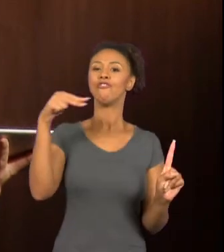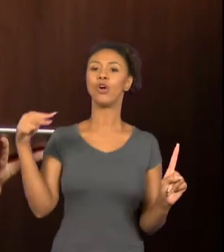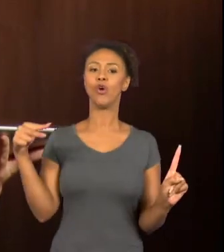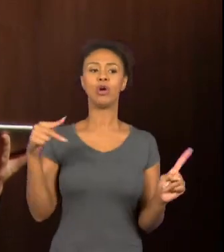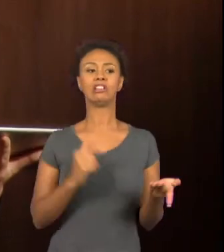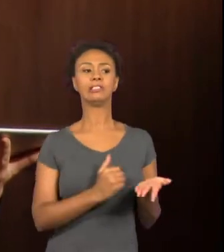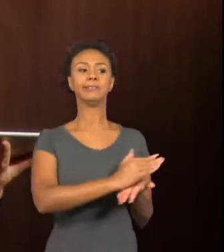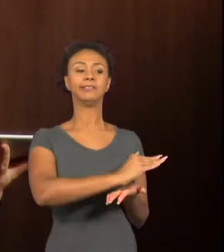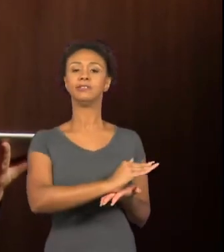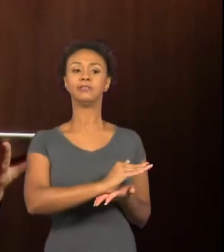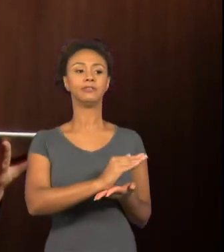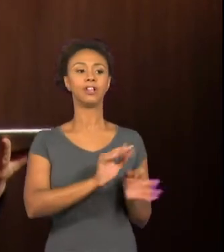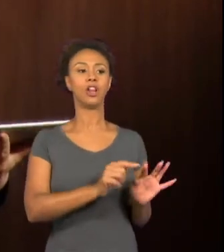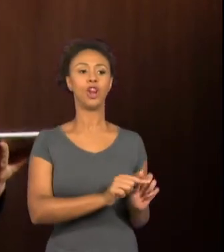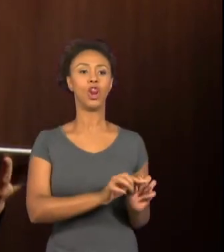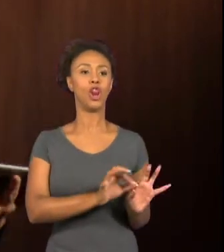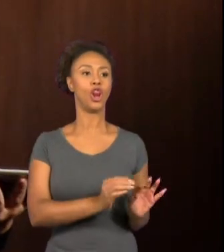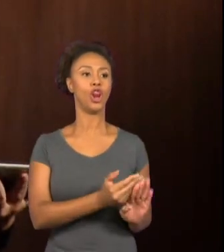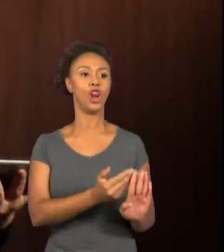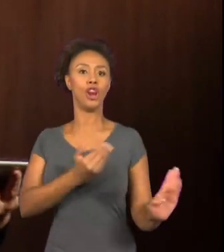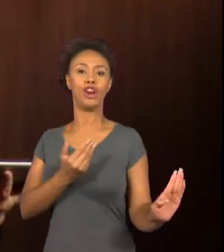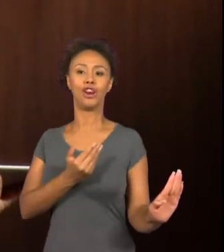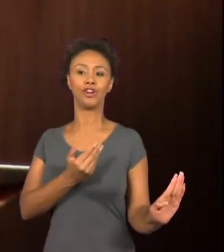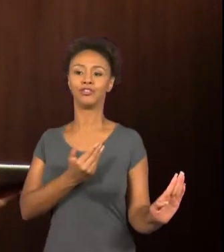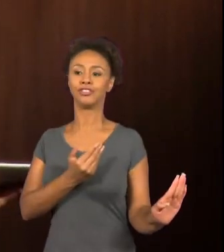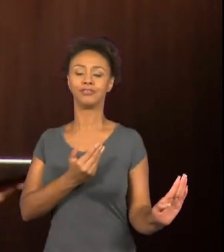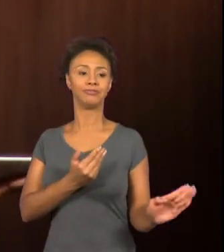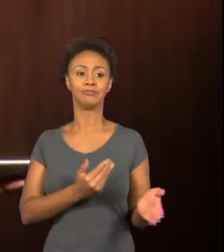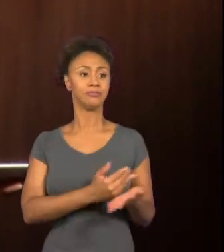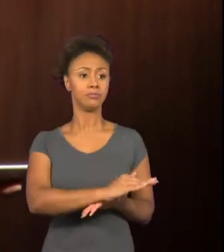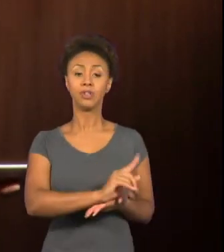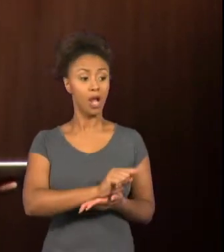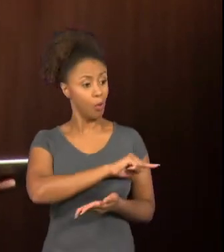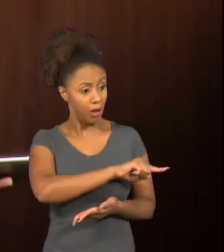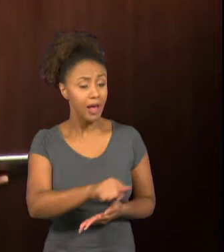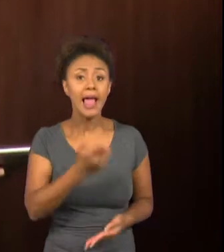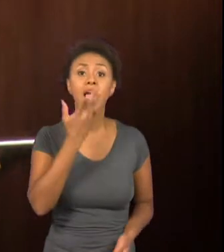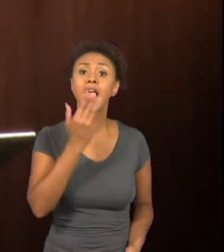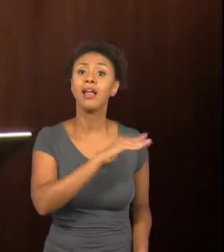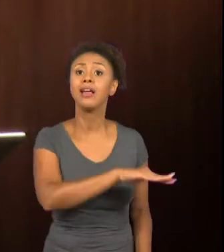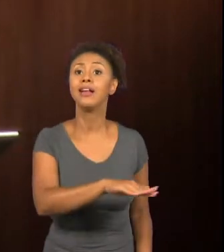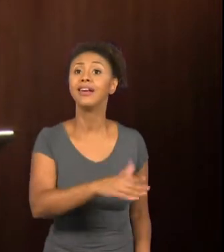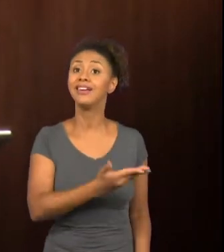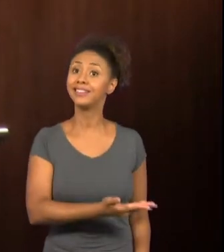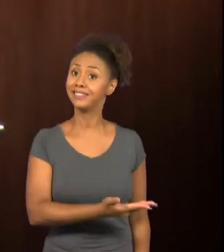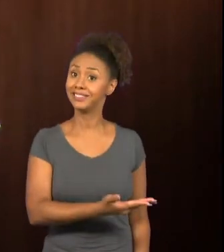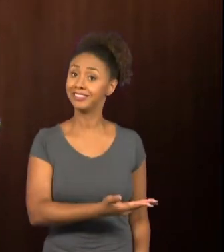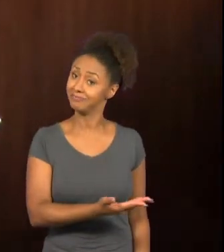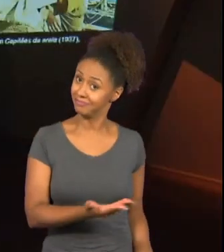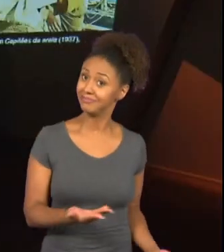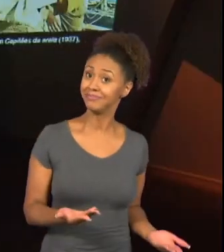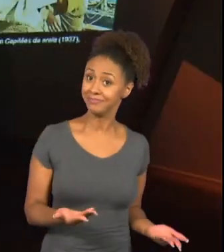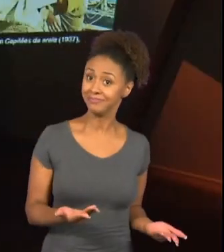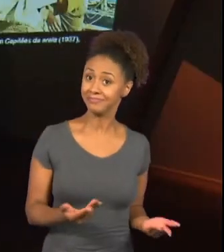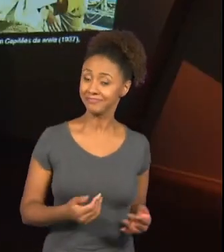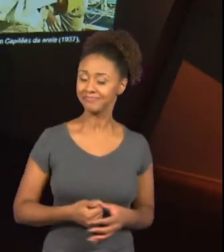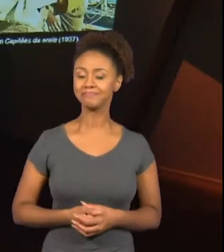MARGINAIS, MAS TAMBÉM COMO CRIANÇAS QUE SÃO, AFINAL DAS CONTAS. ENTÃO NÓS ESTAMOS FALANDO DISSO, DESSA